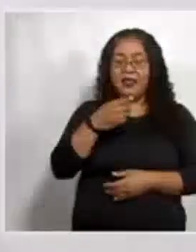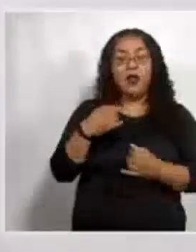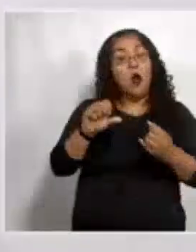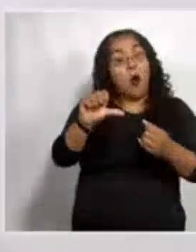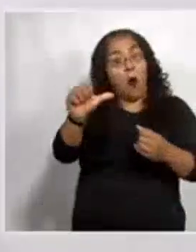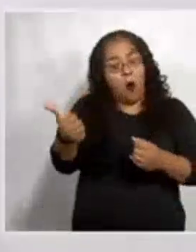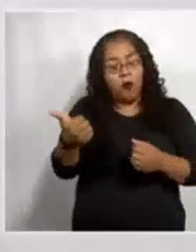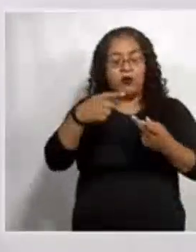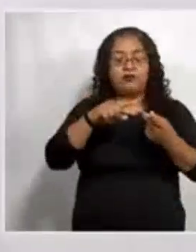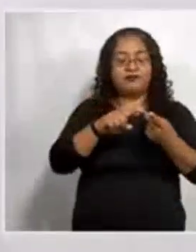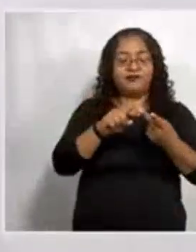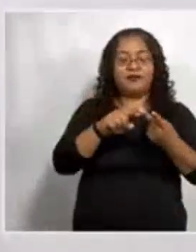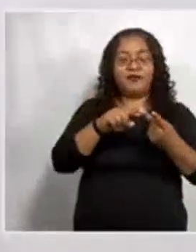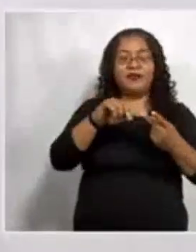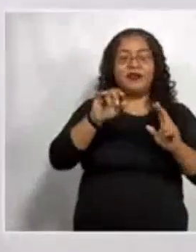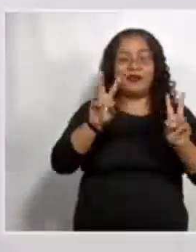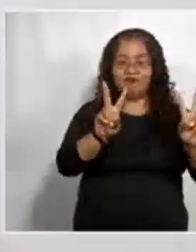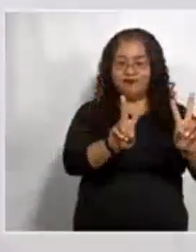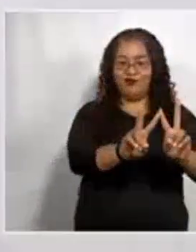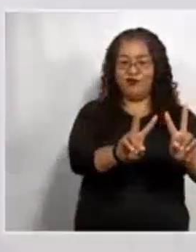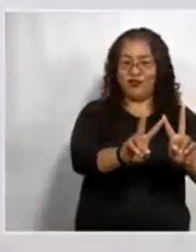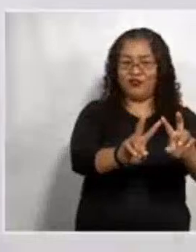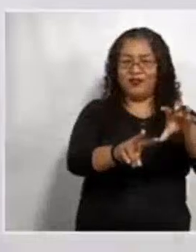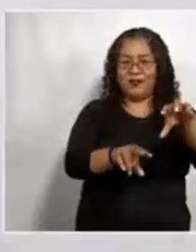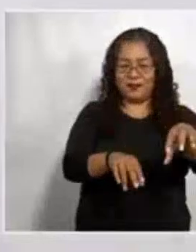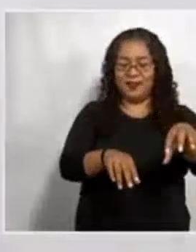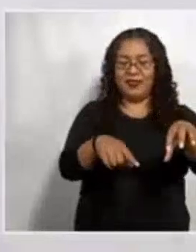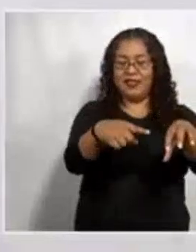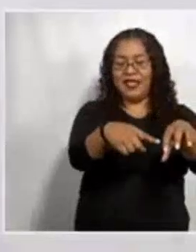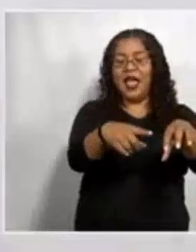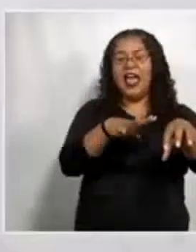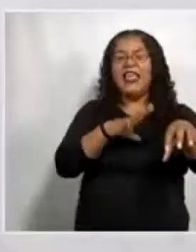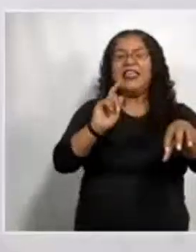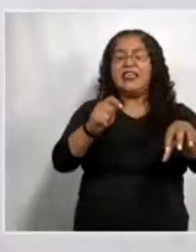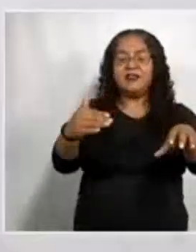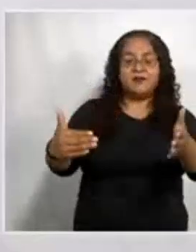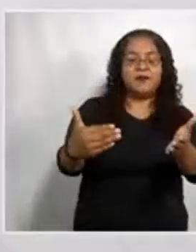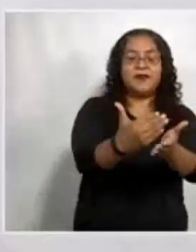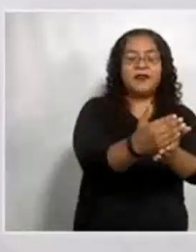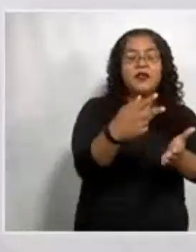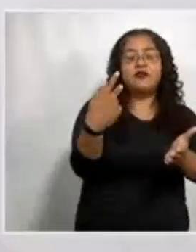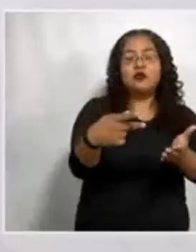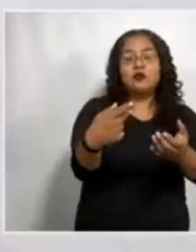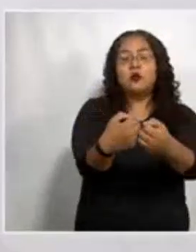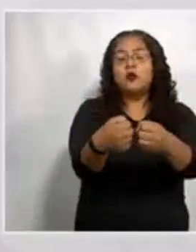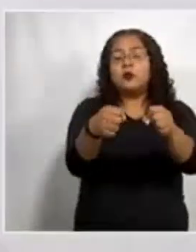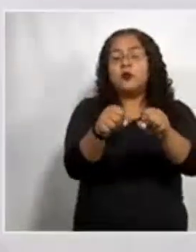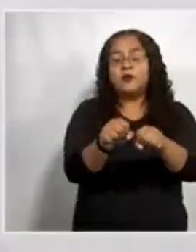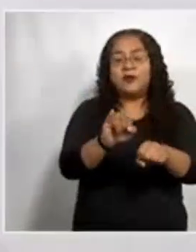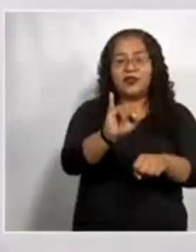que es la institución a la que pueden acceder los que tienen seguridad social con el IMS,